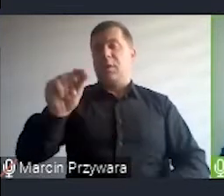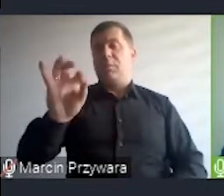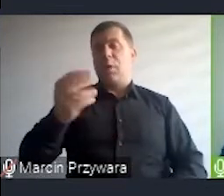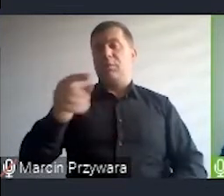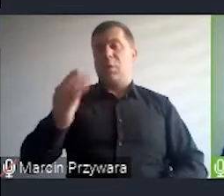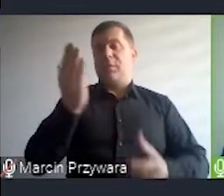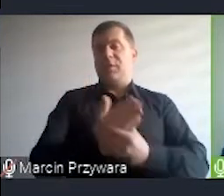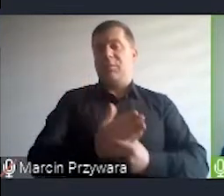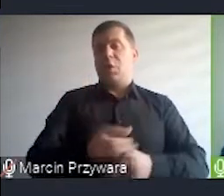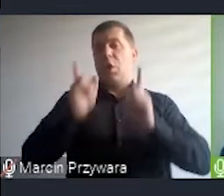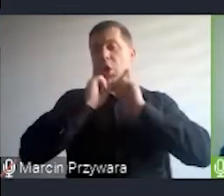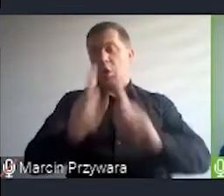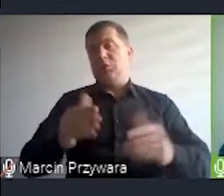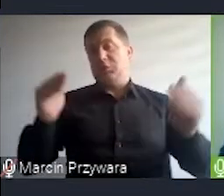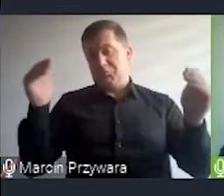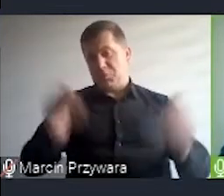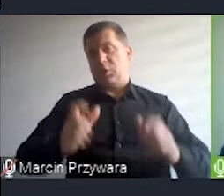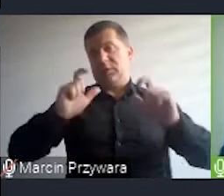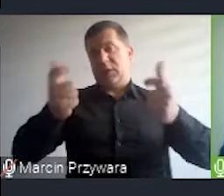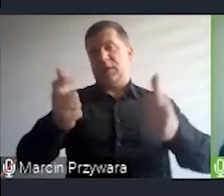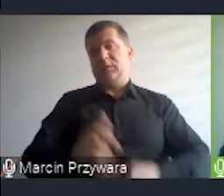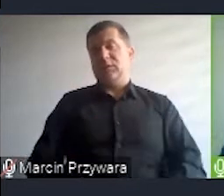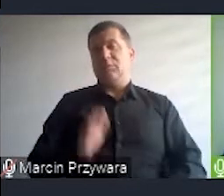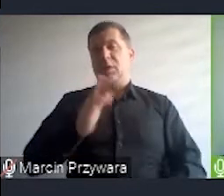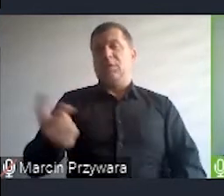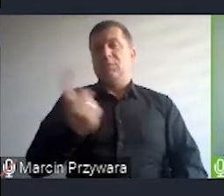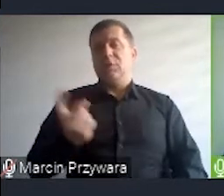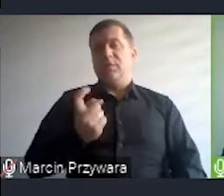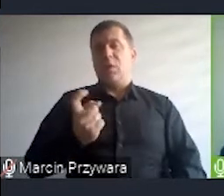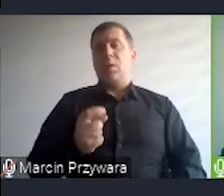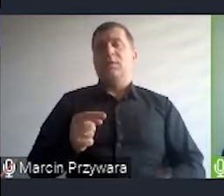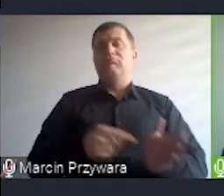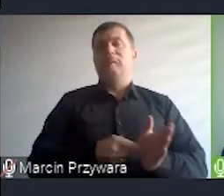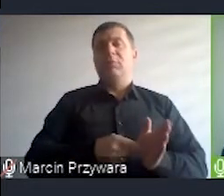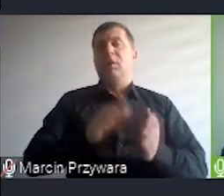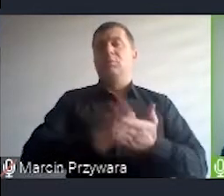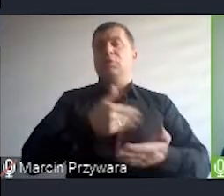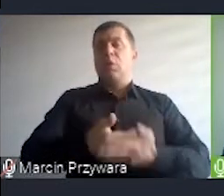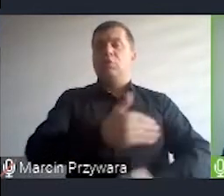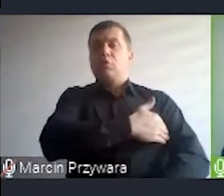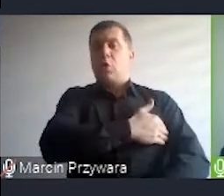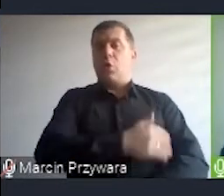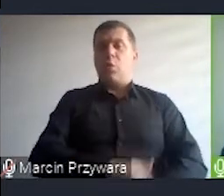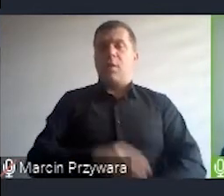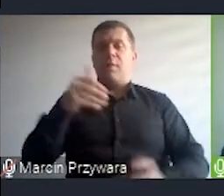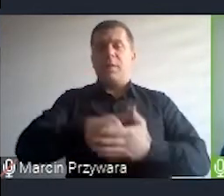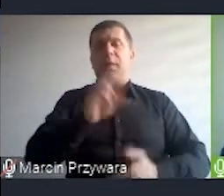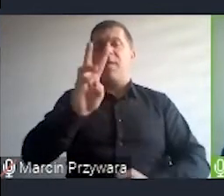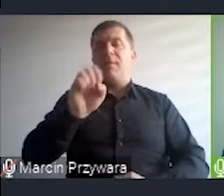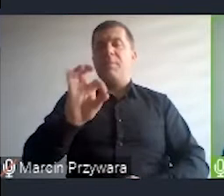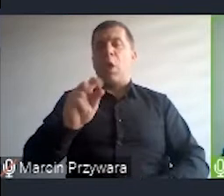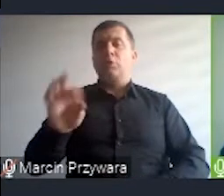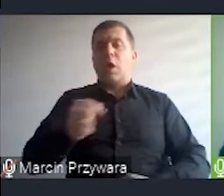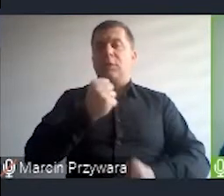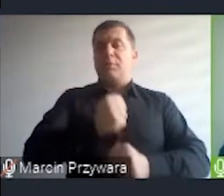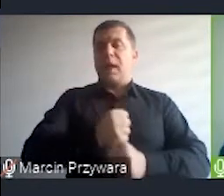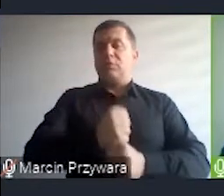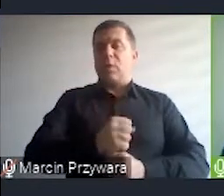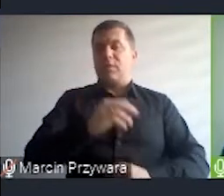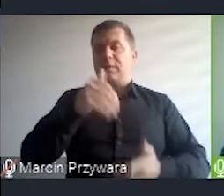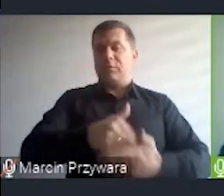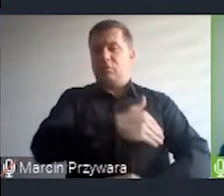Oczywiście może się tak zdarzyć. I tu możemy przywołać chociażby przykład szkół i wyposażenia pracowni.